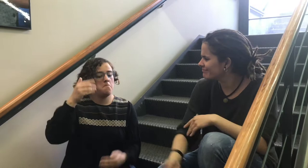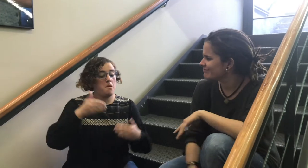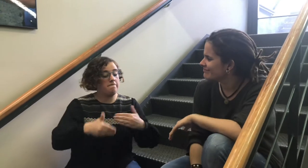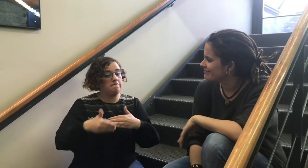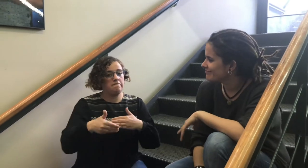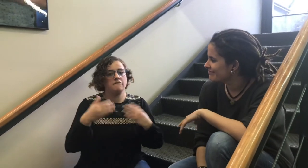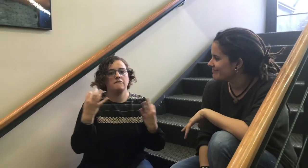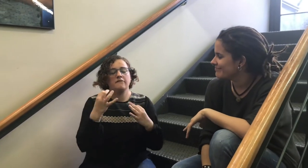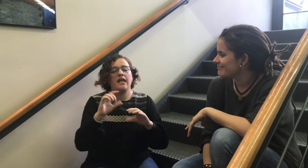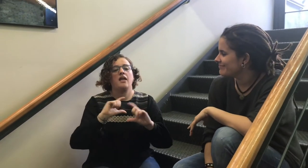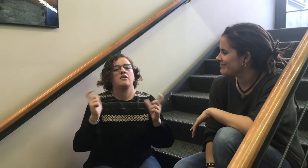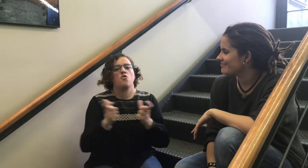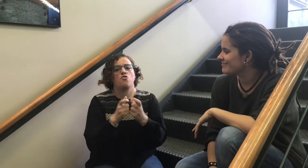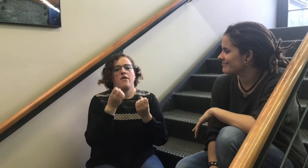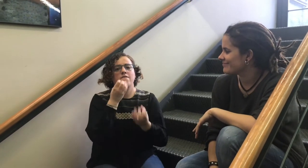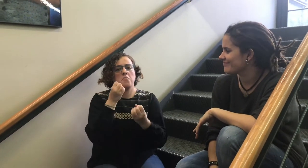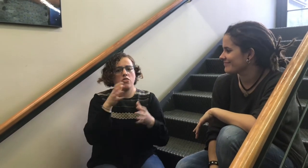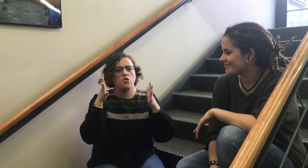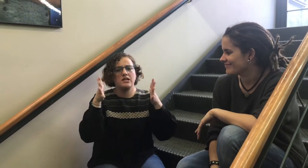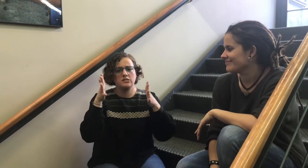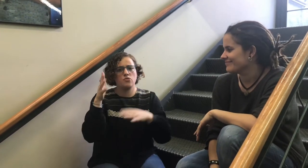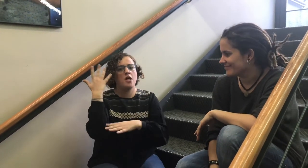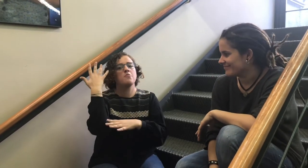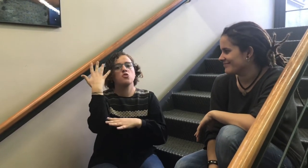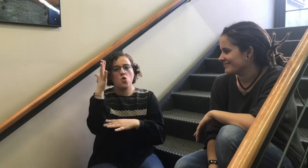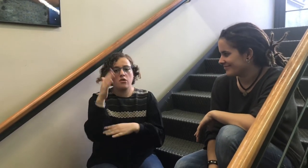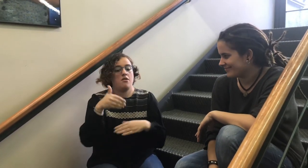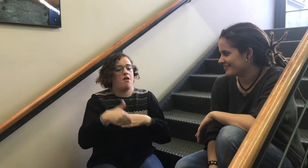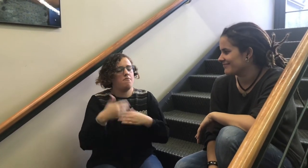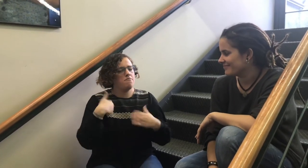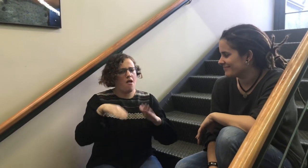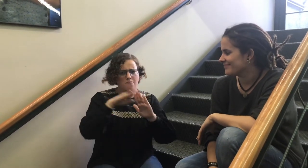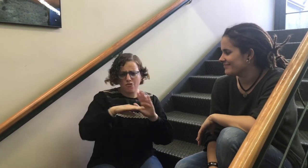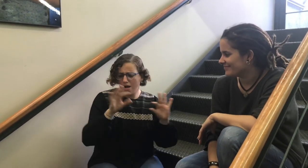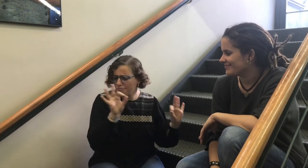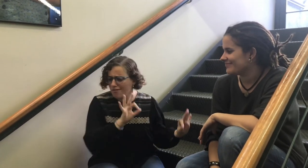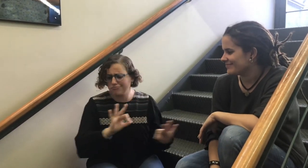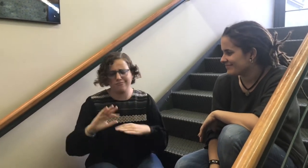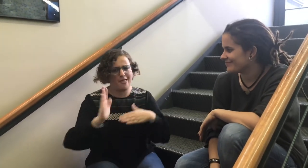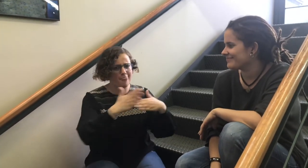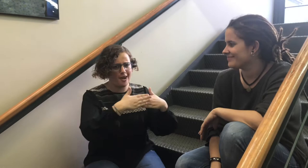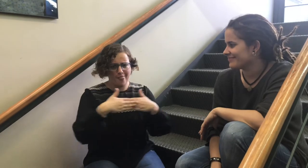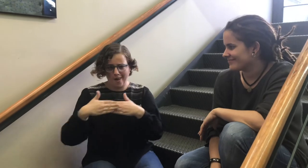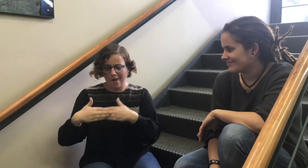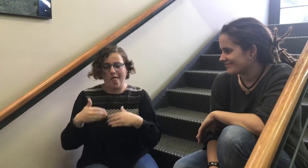La más cercana es la IV Reunión de Información y Asesoramiento (RIA), de la cual ya hemos cerrado y difundido el programa.